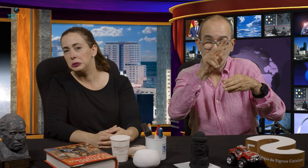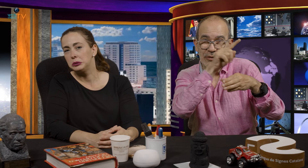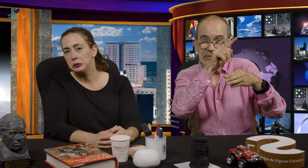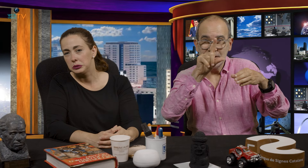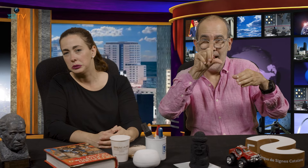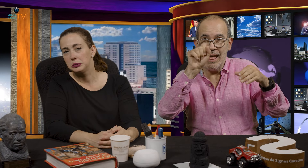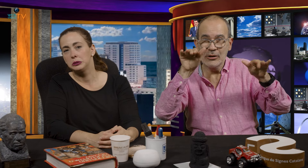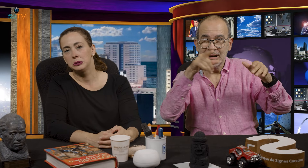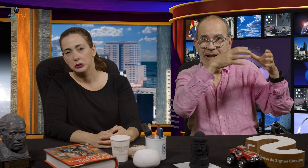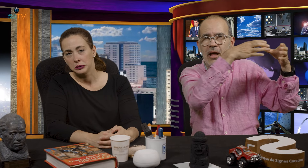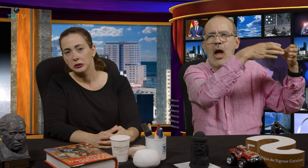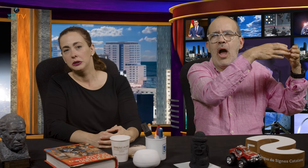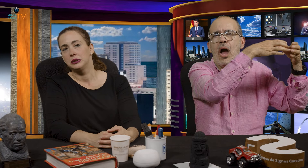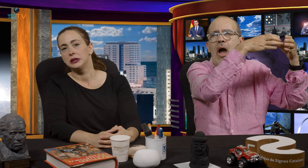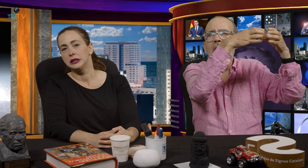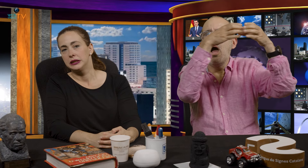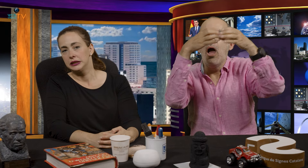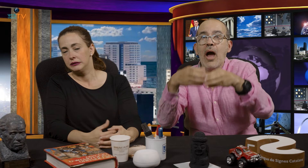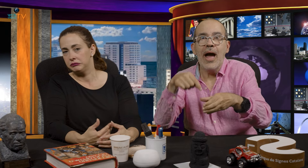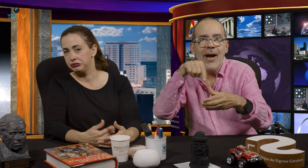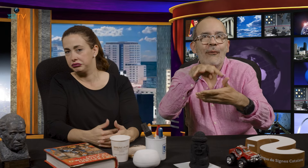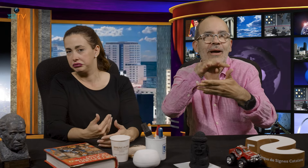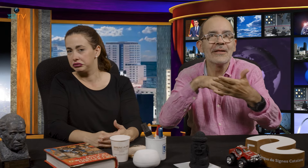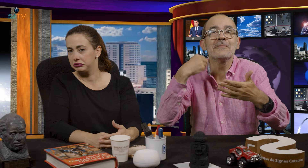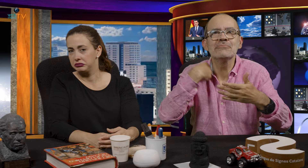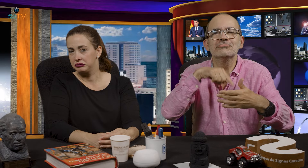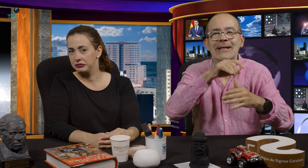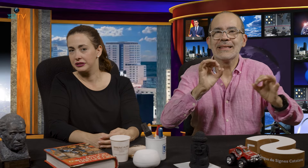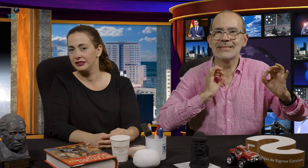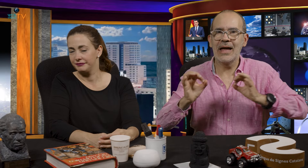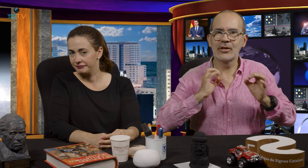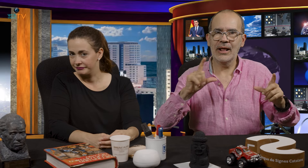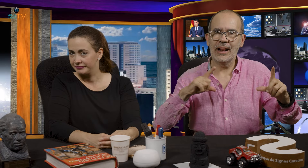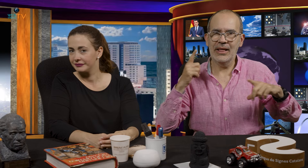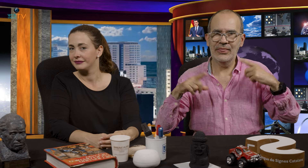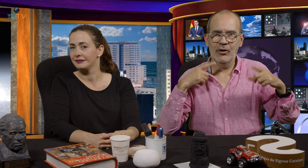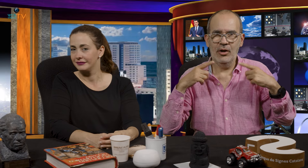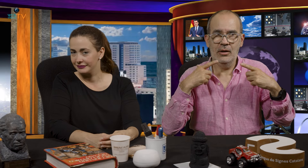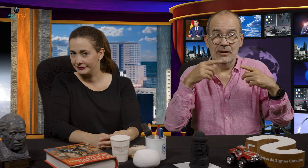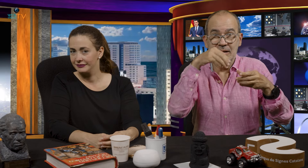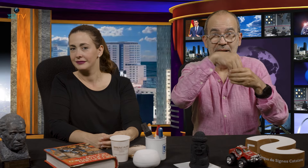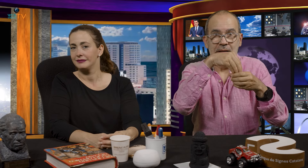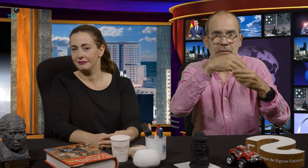en el Teatro del Liceu. La obra fue….